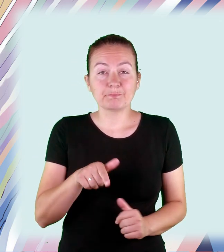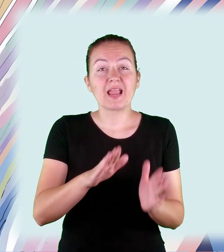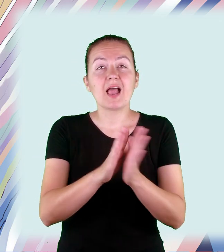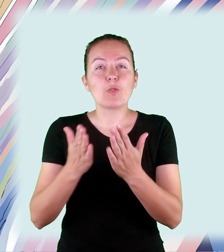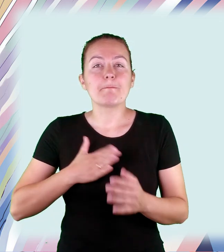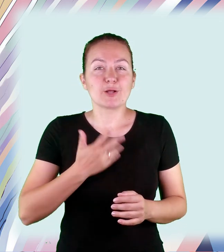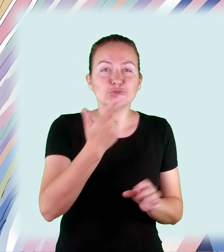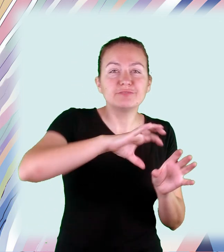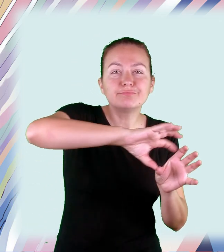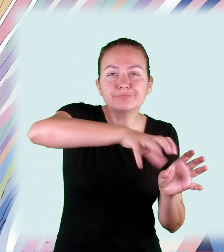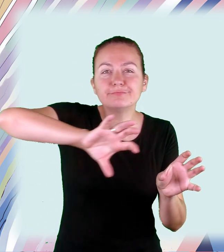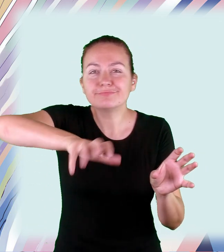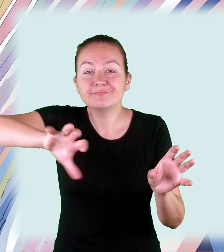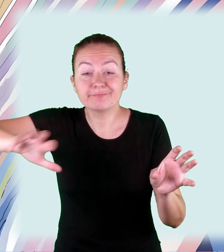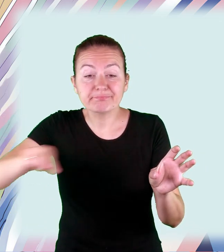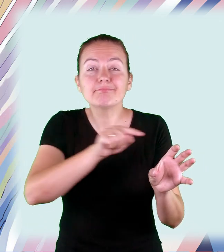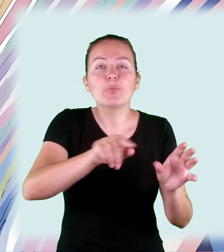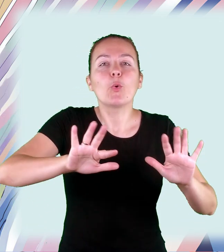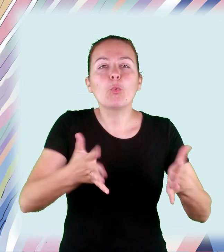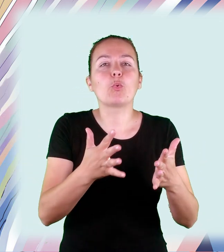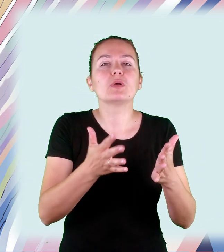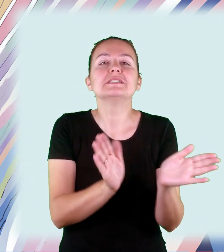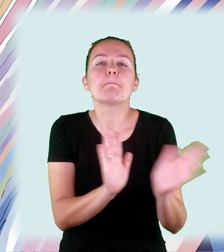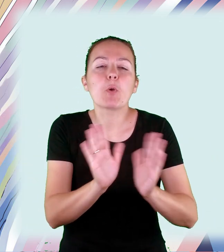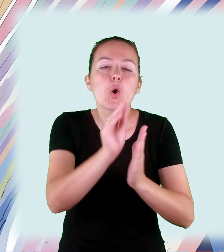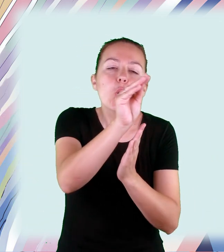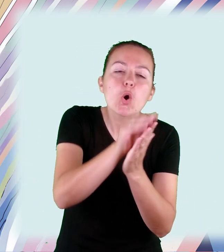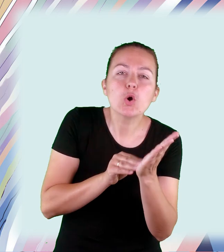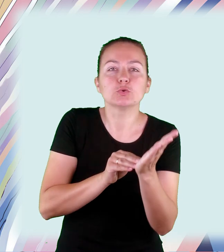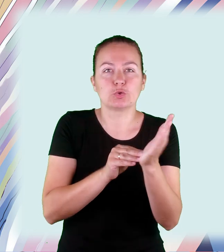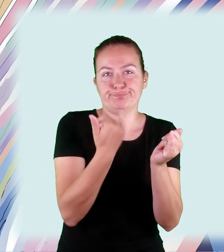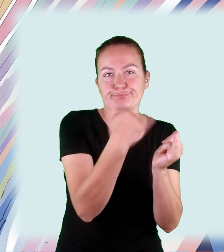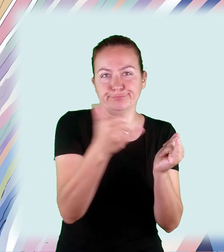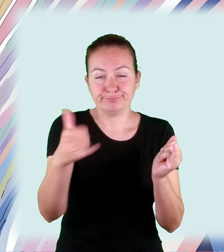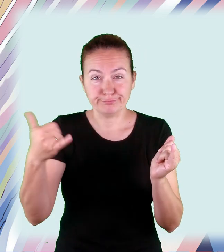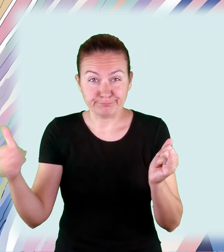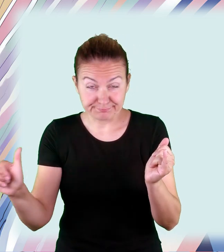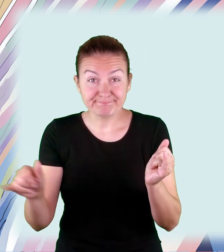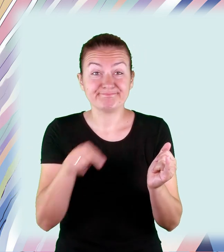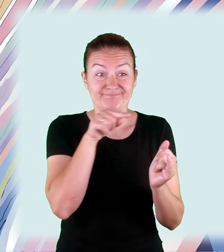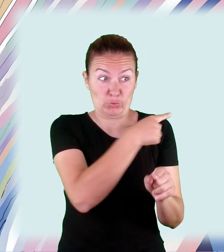Epika to jeden z trzech rodzajów literackich, czyli jeden z trzech sposobów tworzenia literatury.